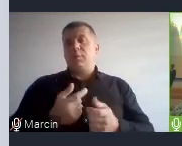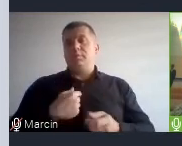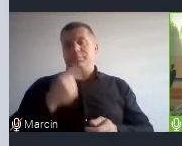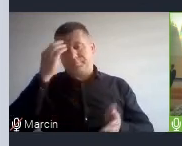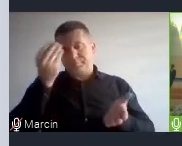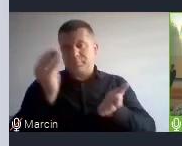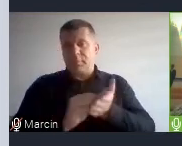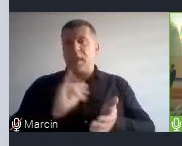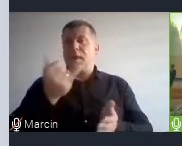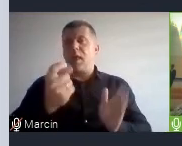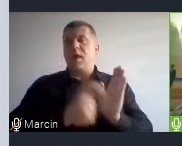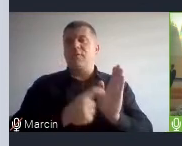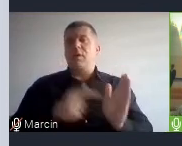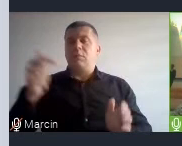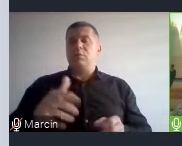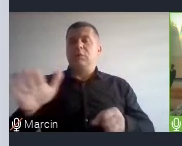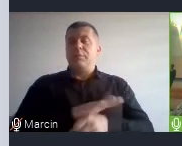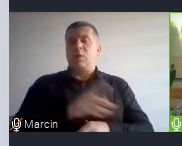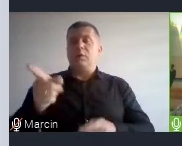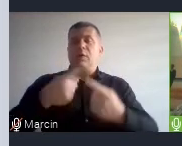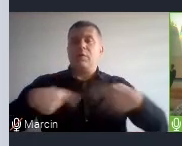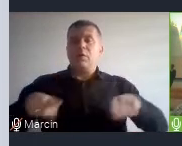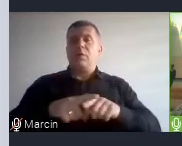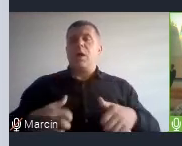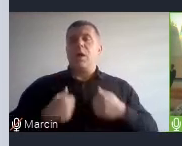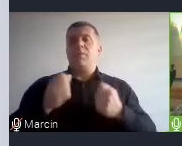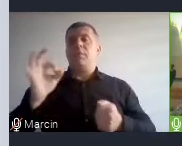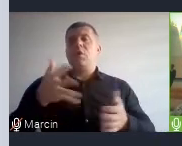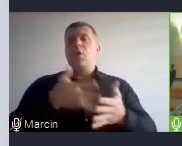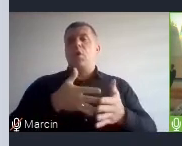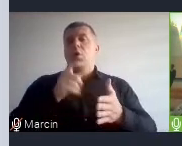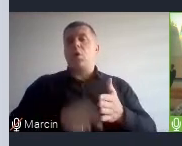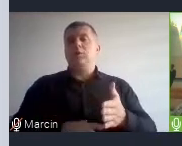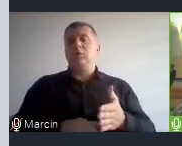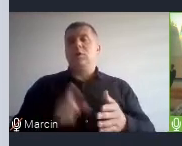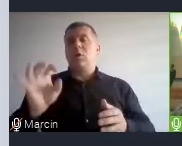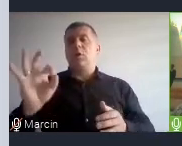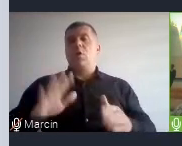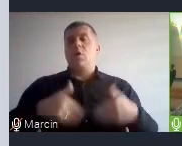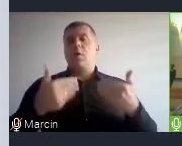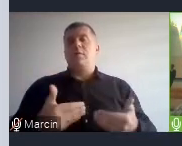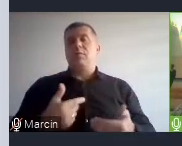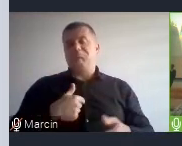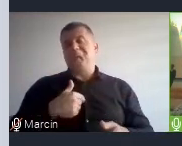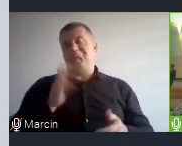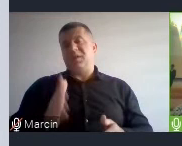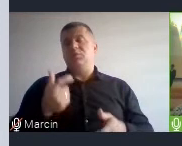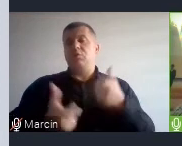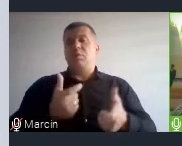jakie wymaganie musi spełnić wykonawca, aby jego oferta w ogóle podlegała ocenie.